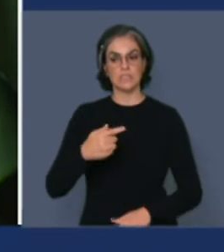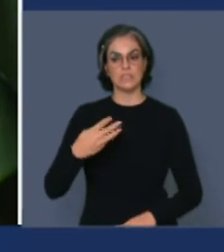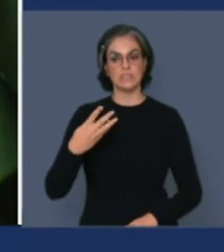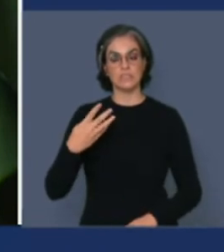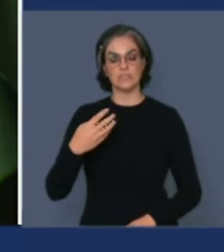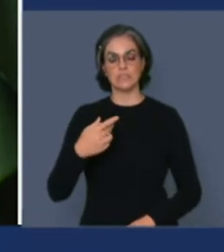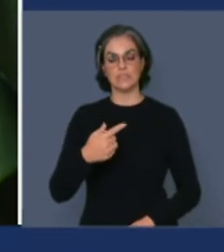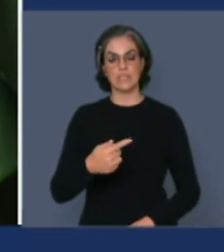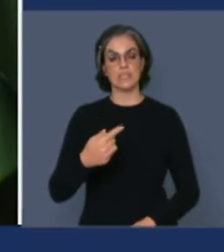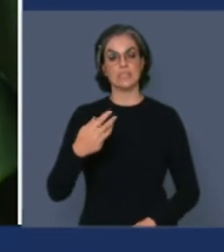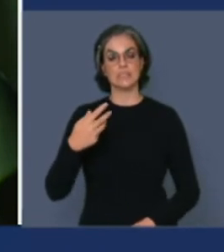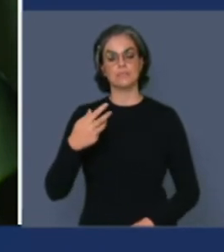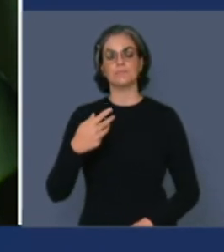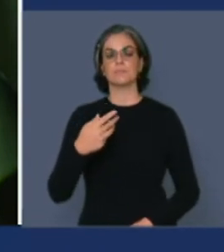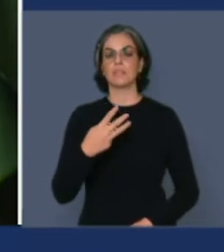REAIS, E O GOVERNO PRETENDE